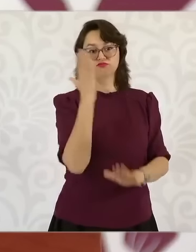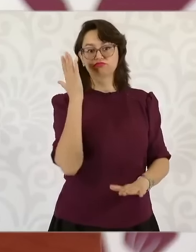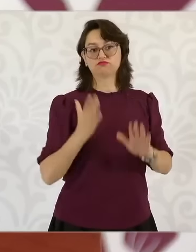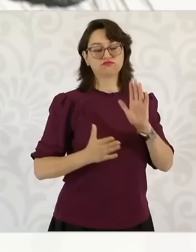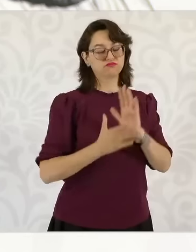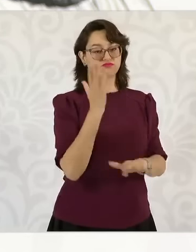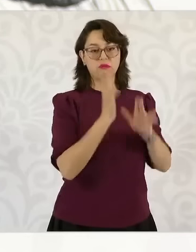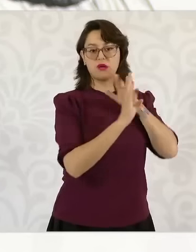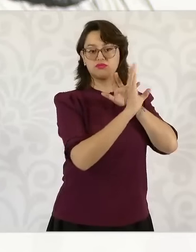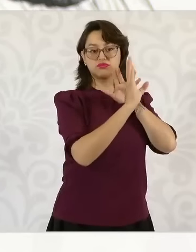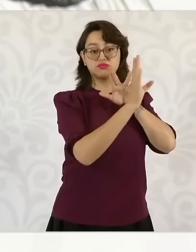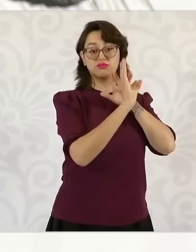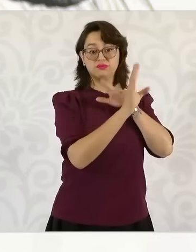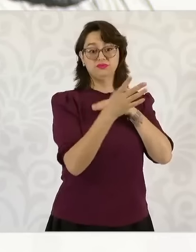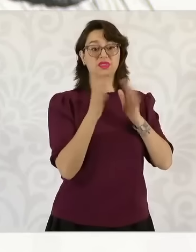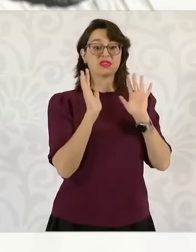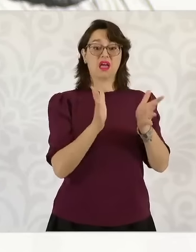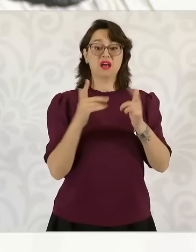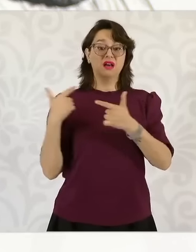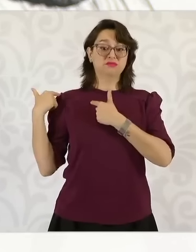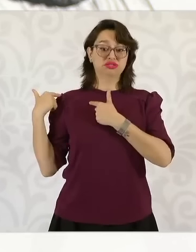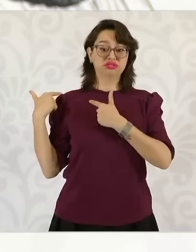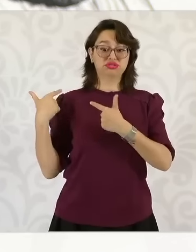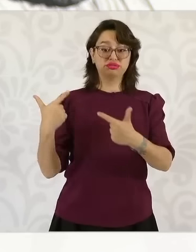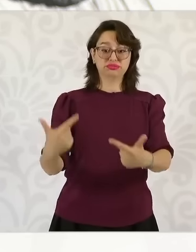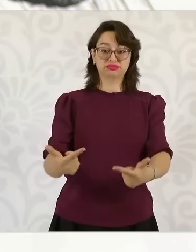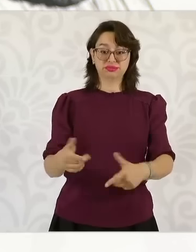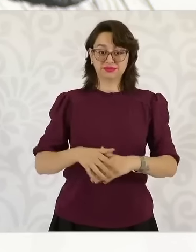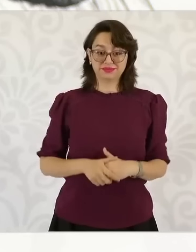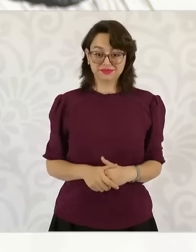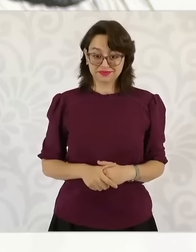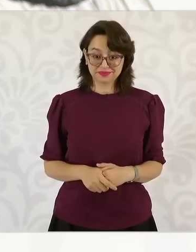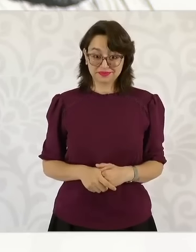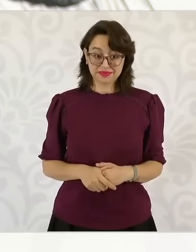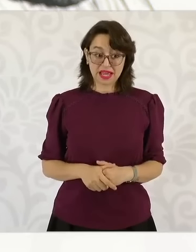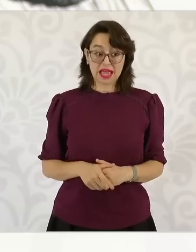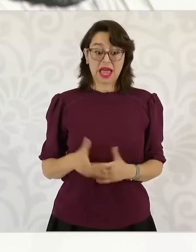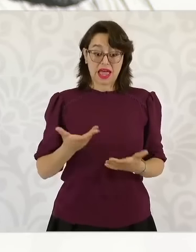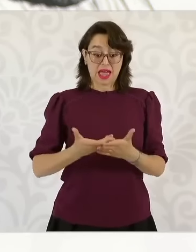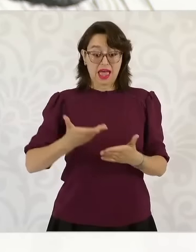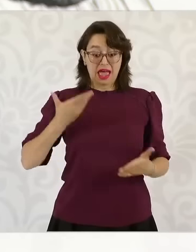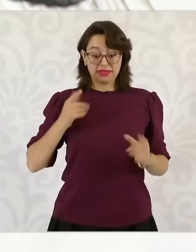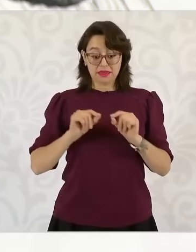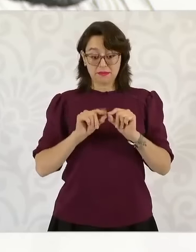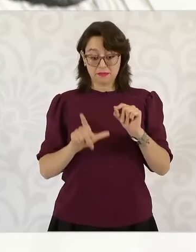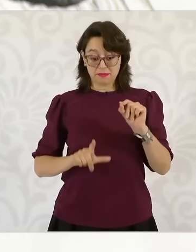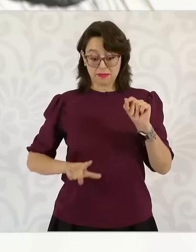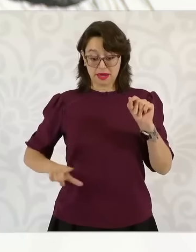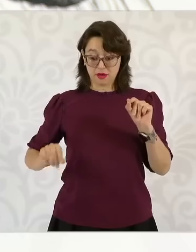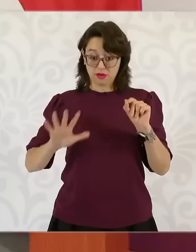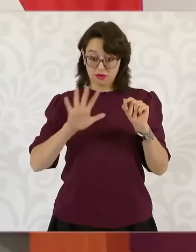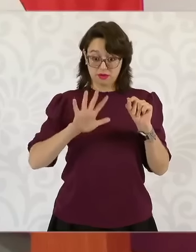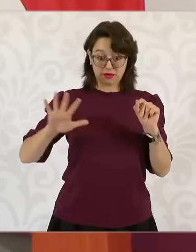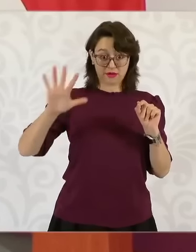más cuando nos quitaron la mitad del territorio ya vivían ahí o más de la mitad del territorio y a lo